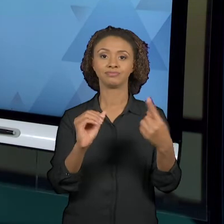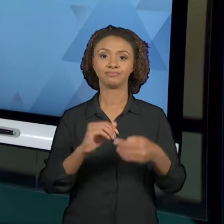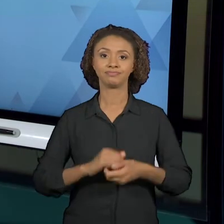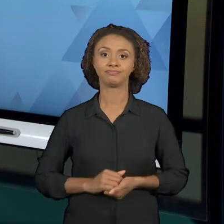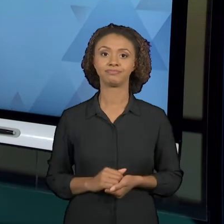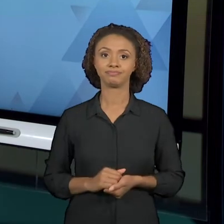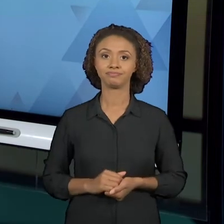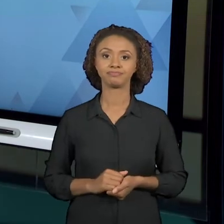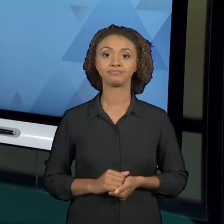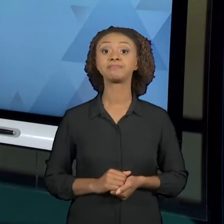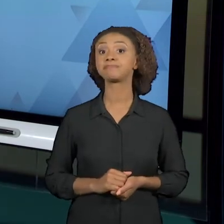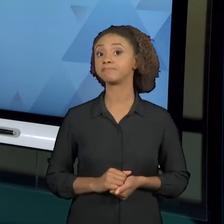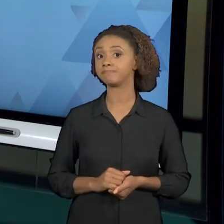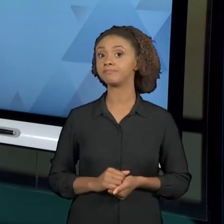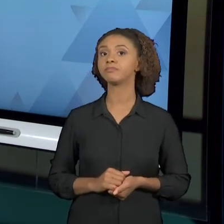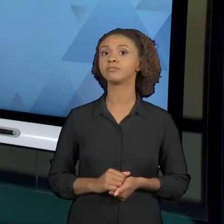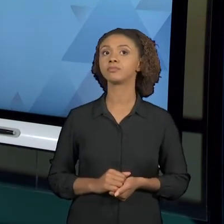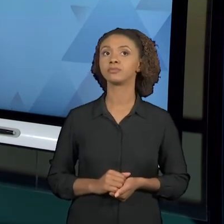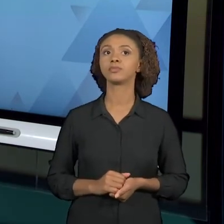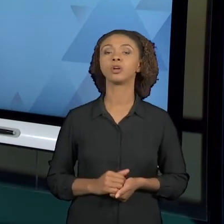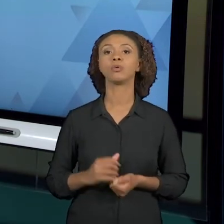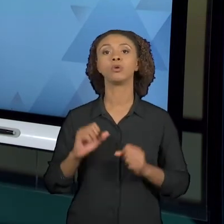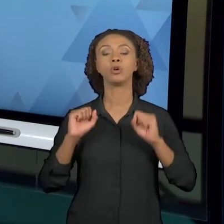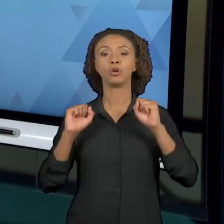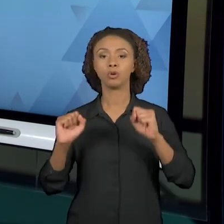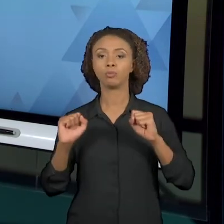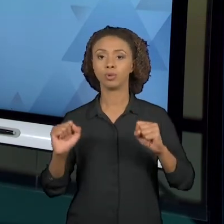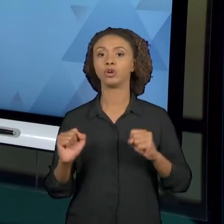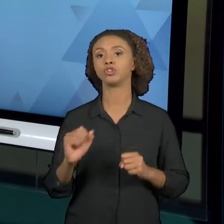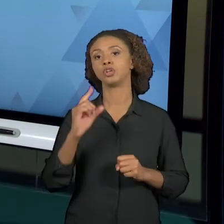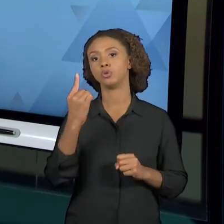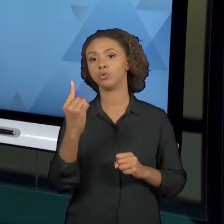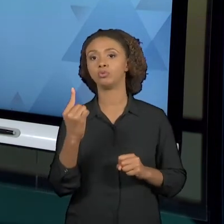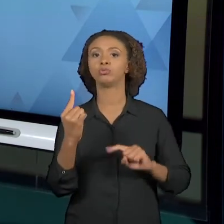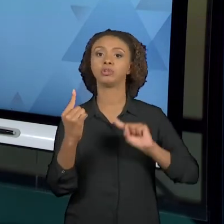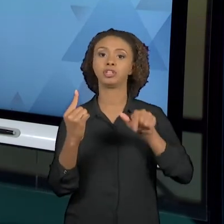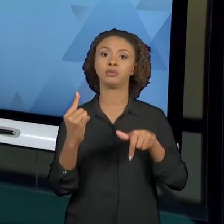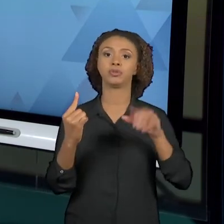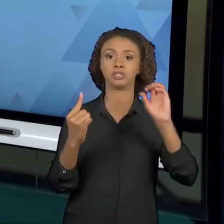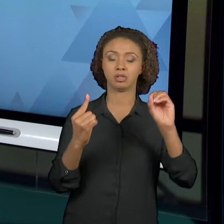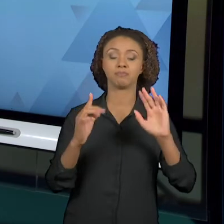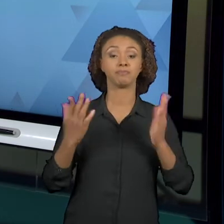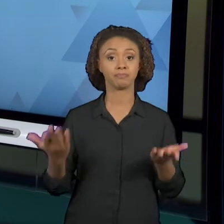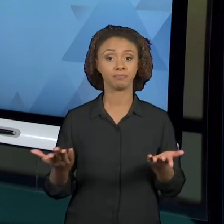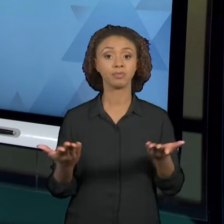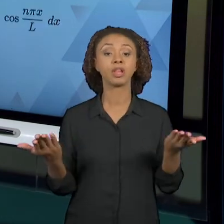ENTÃO ELA VALE UM E DEPOIS VALE ZERO NESSE TRECHO. ENTÃO QUEREMOS A FUNÇÃO COSSENO. BOM, A